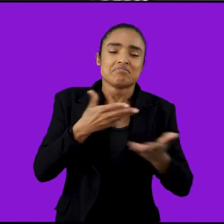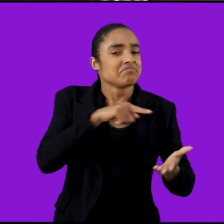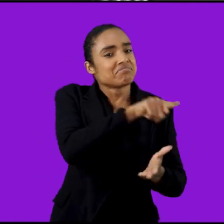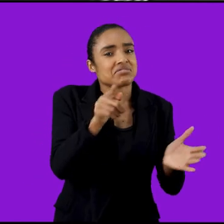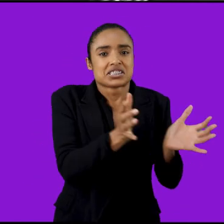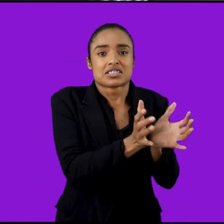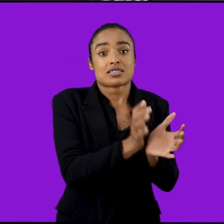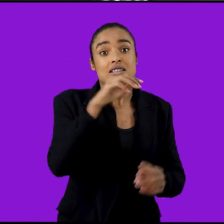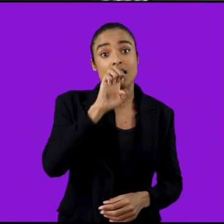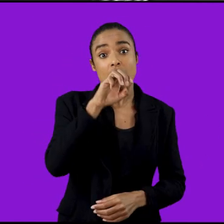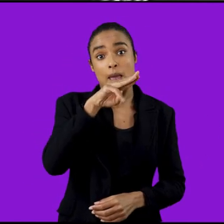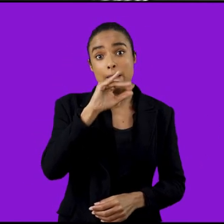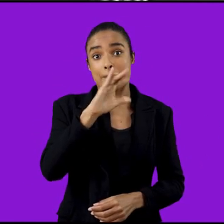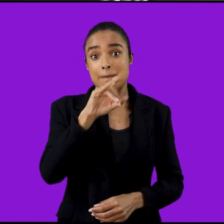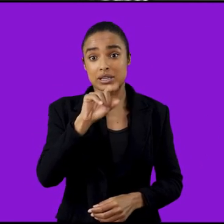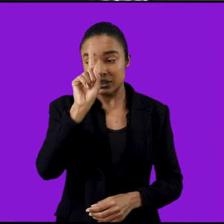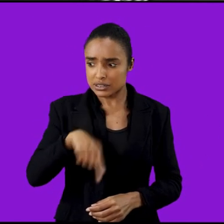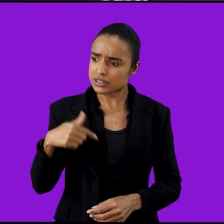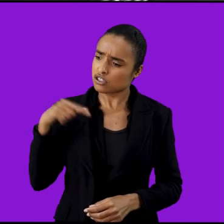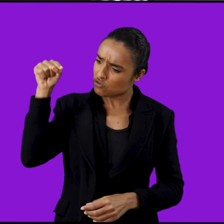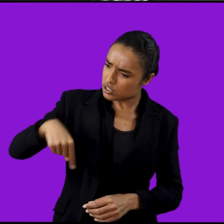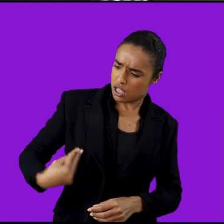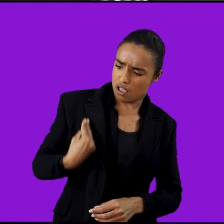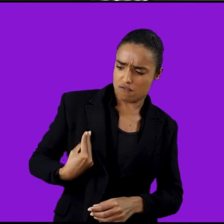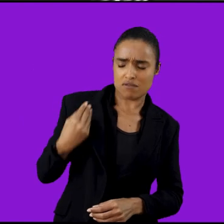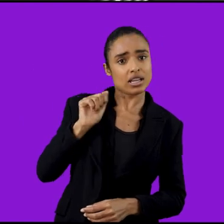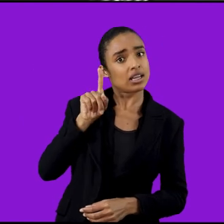Obrigado. Obrigado não só por cê, estar aqui. Mas, obrigado por você não ter desistido.